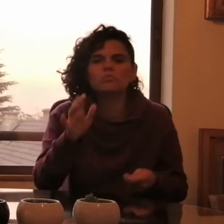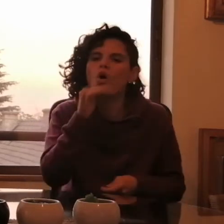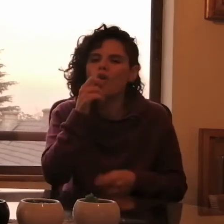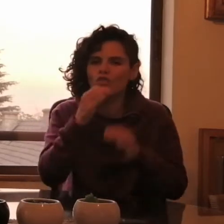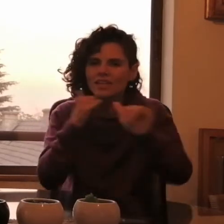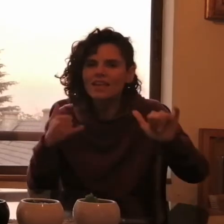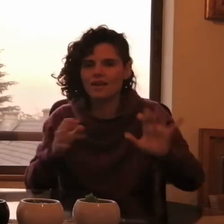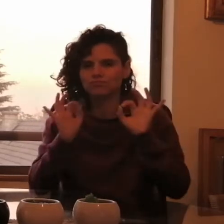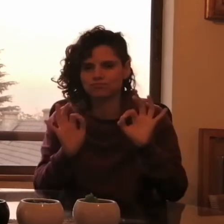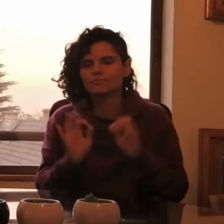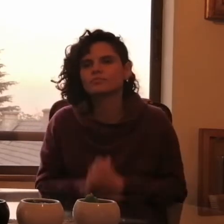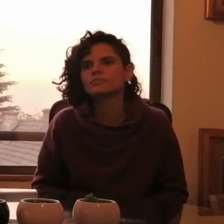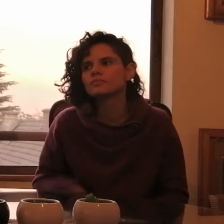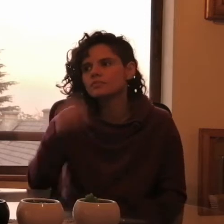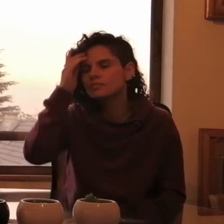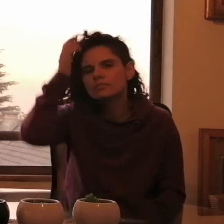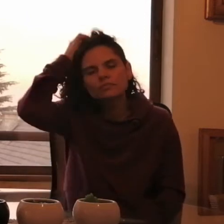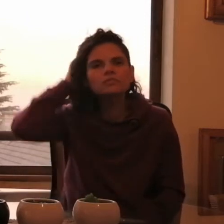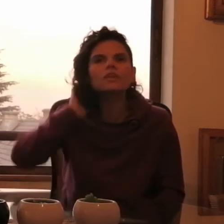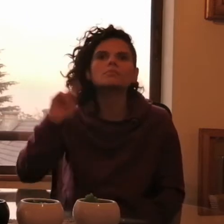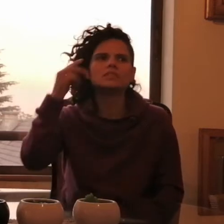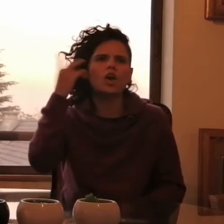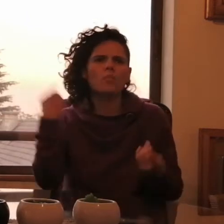Cómo fue para ti enfrentarte a un mundo laboral, eras joven y recién